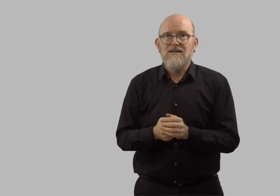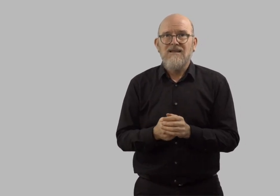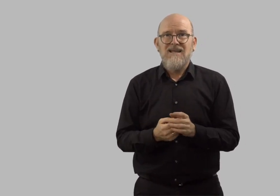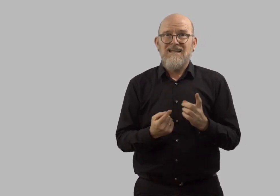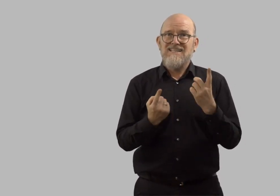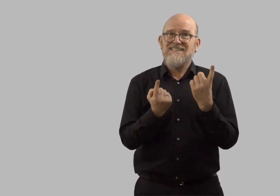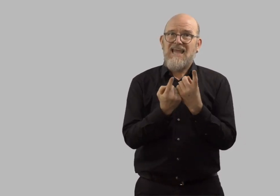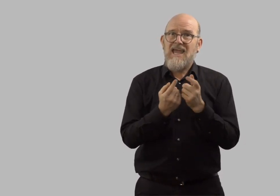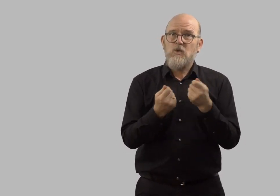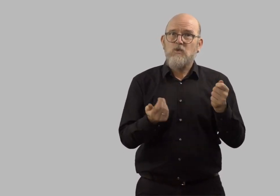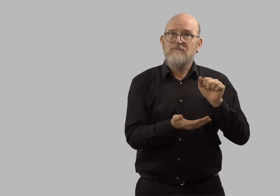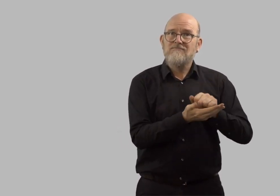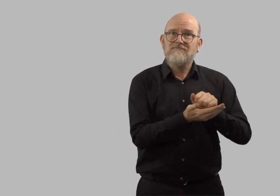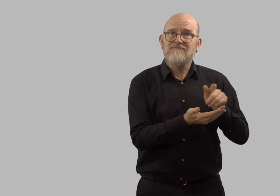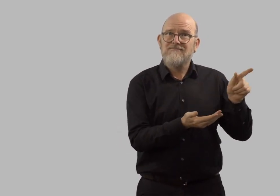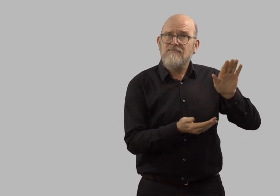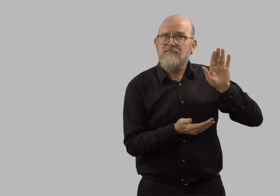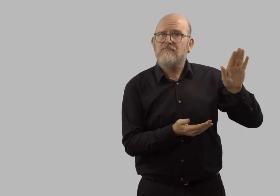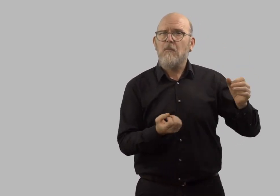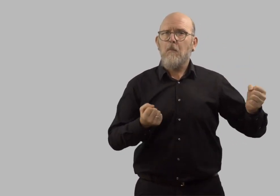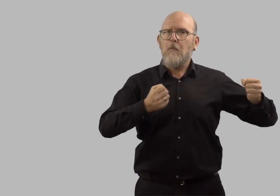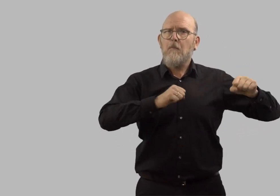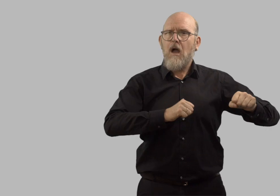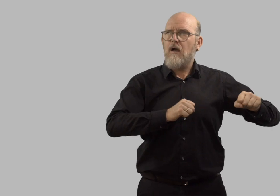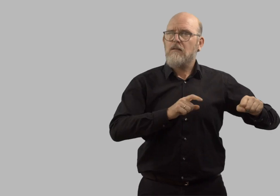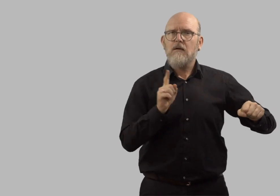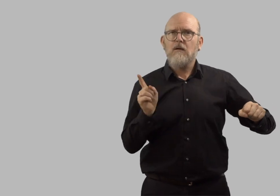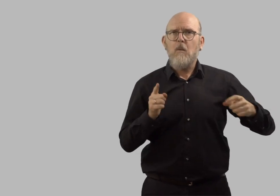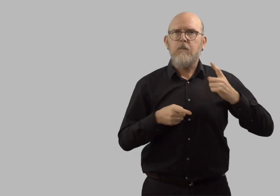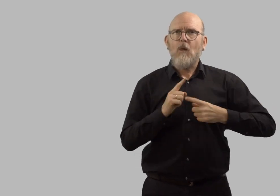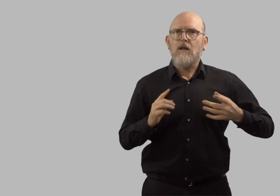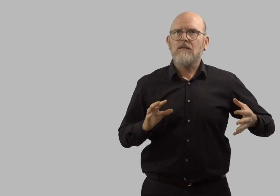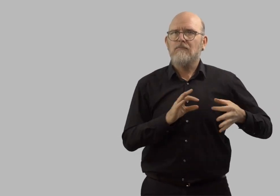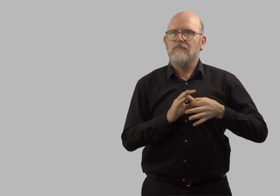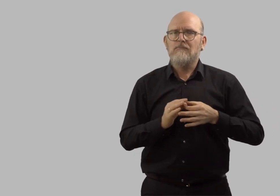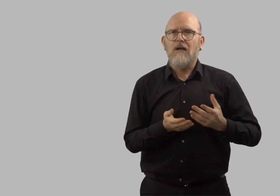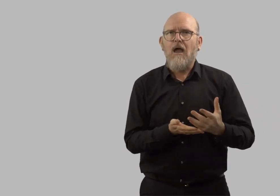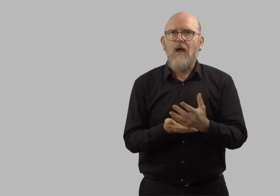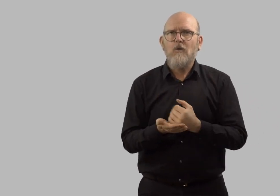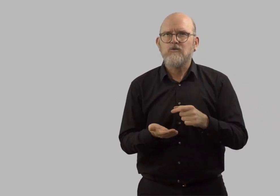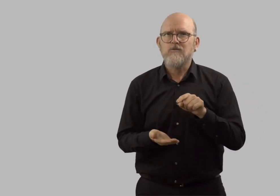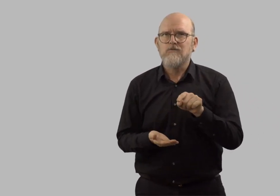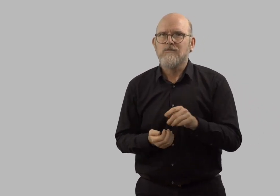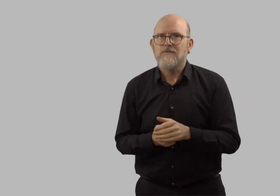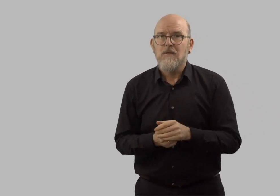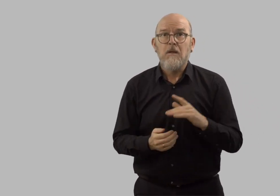Die Zeitungsverleger nutzten ihre politische Macht.